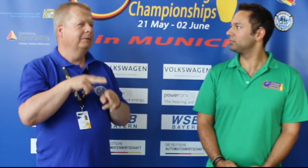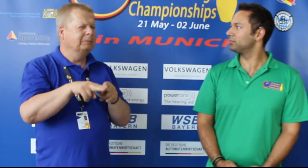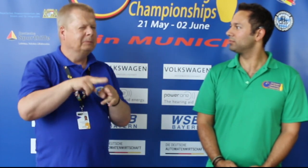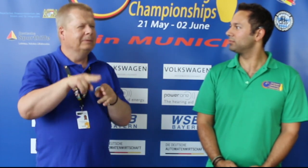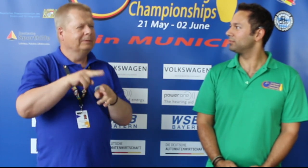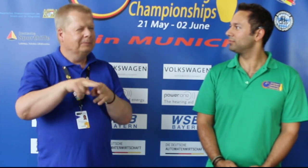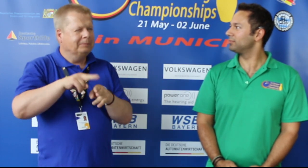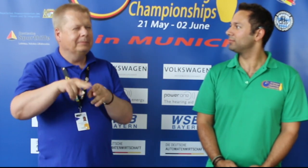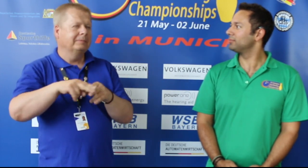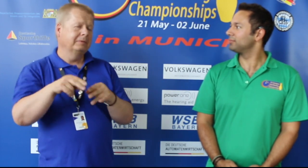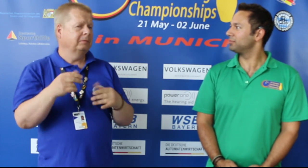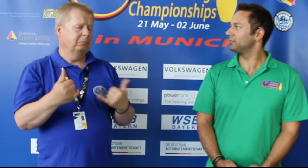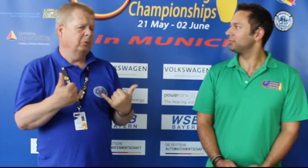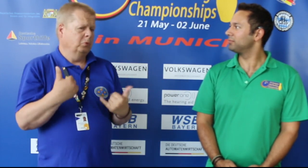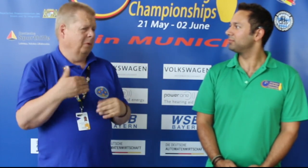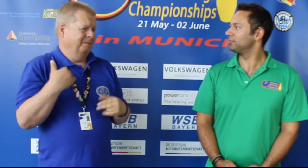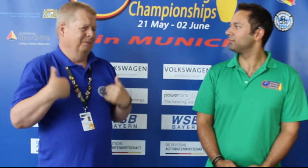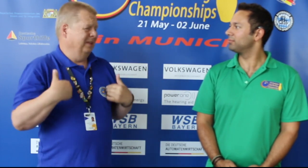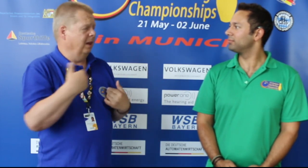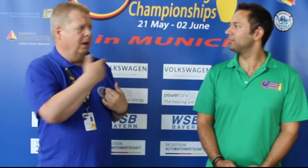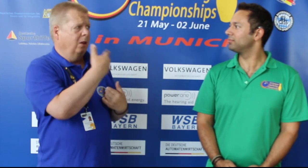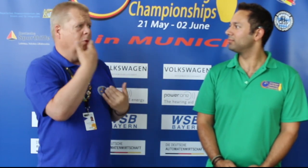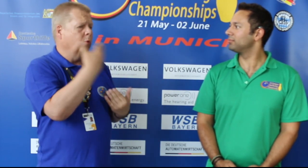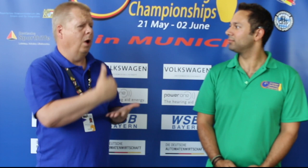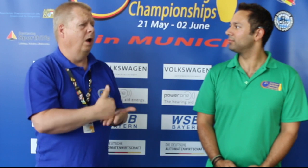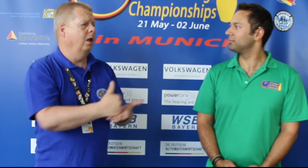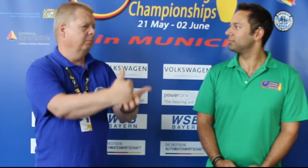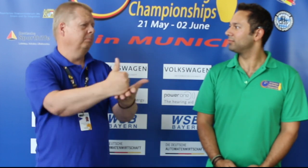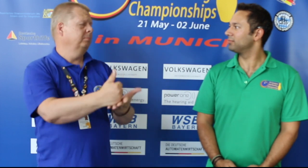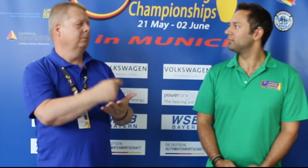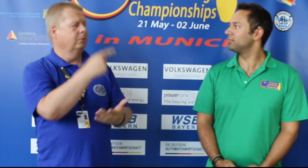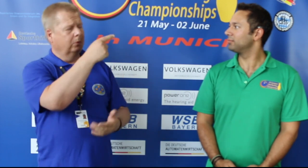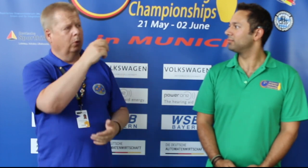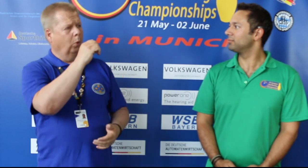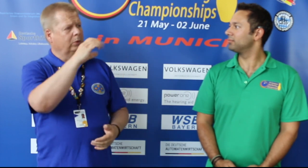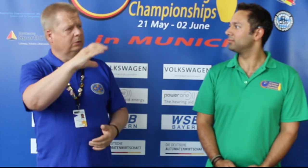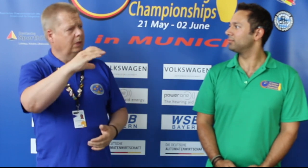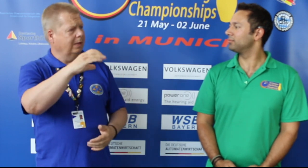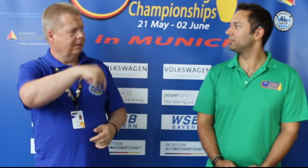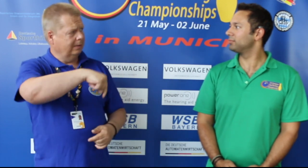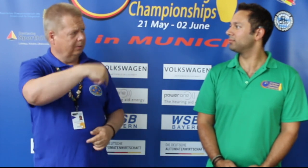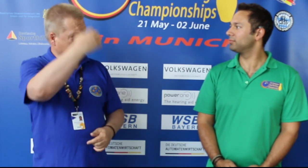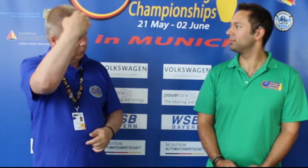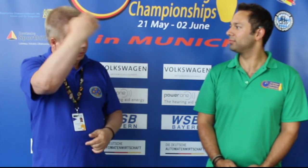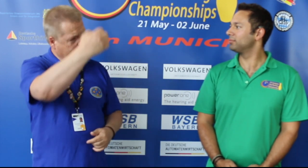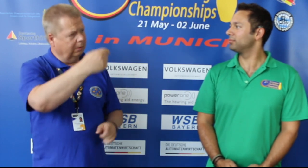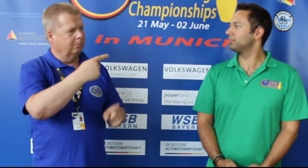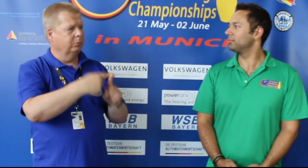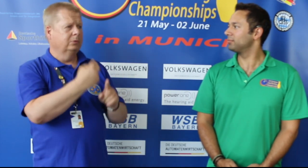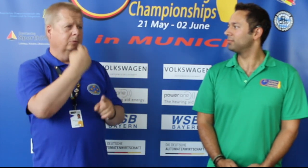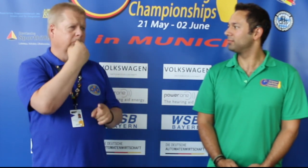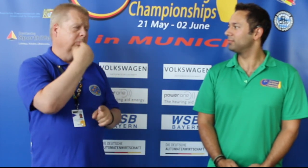Die Probleme haben wir dann korrigiert Aber das Wichtigste ist, dass das OK sehr hilfsbereit ist.